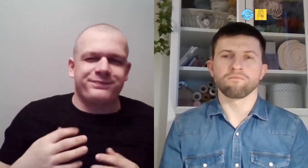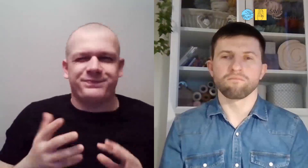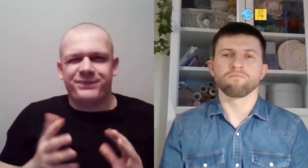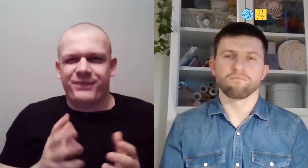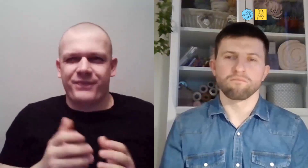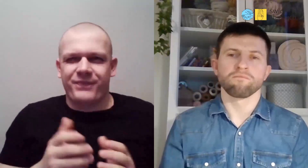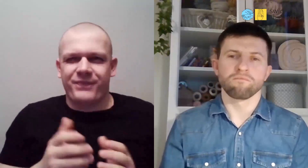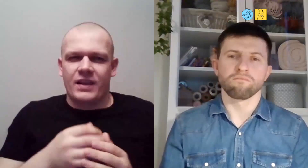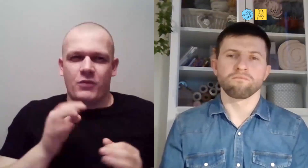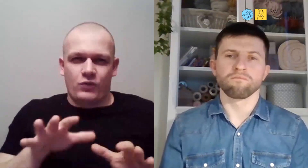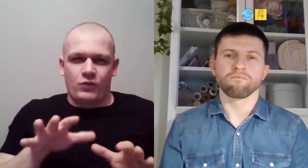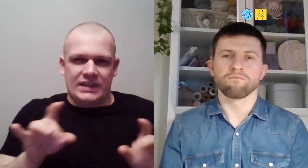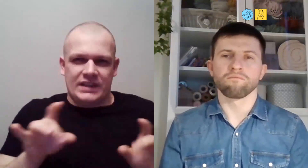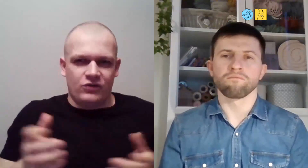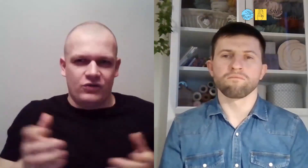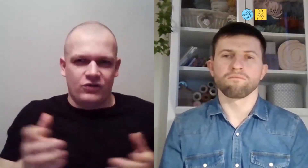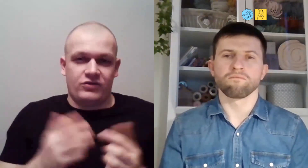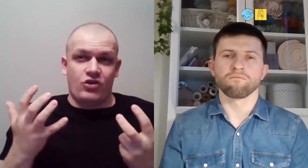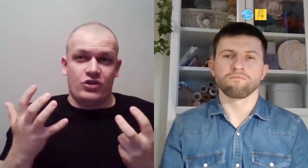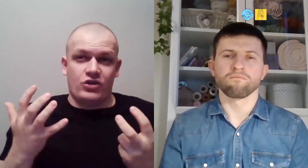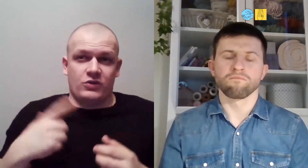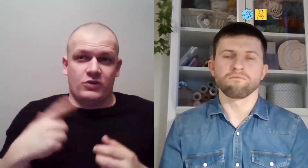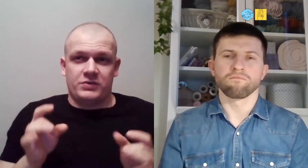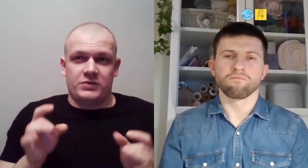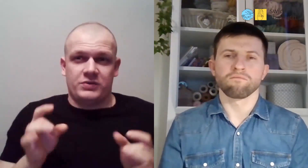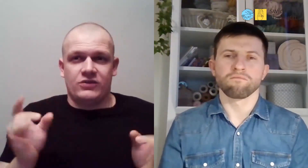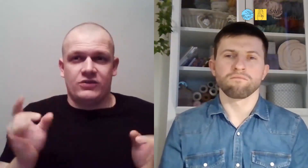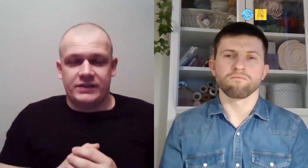Jest dużo zakażonych, prawie 800 osób.